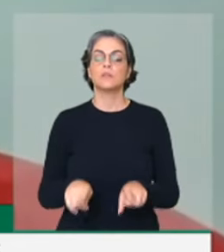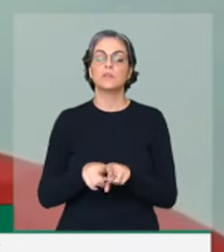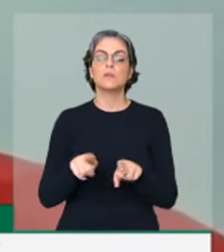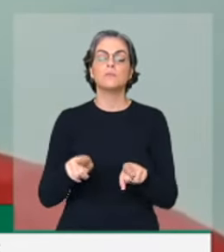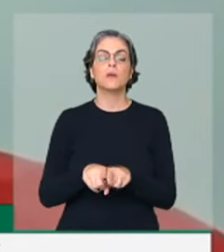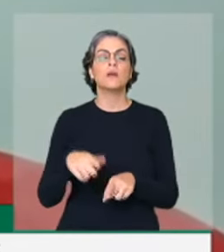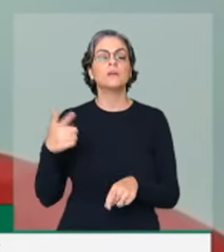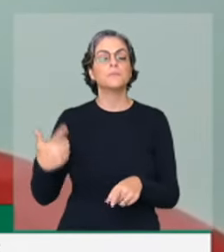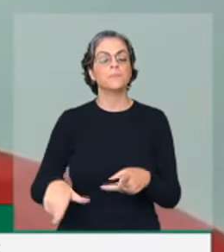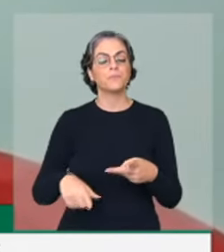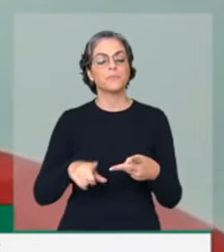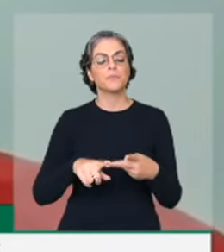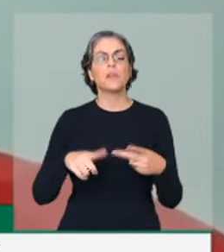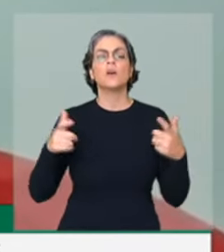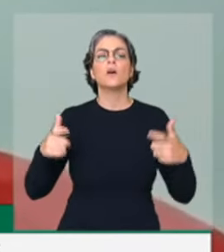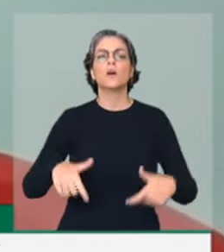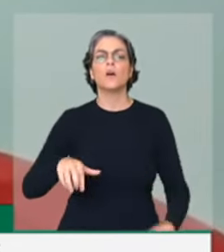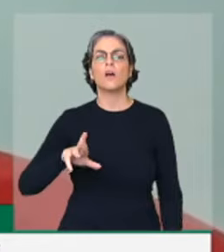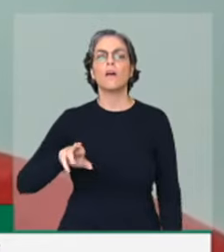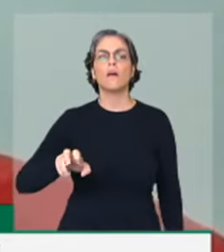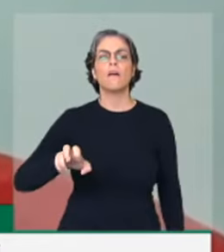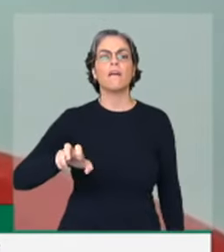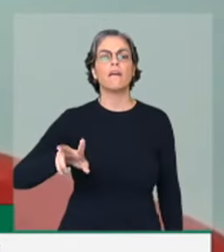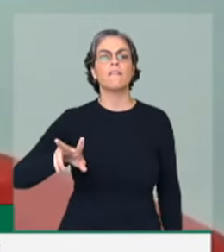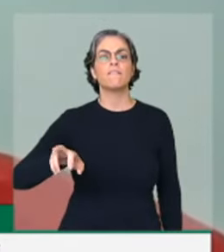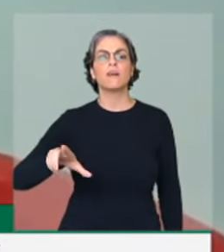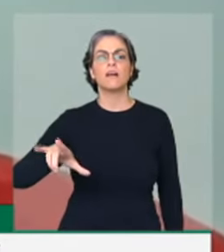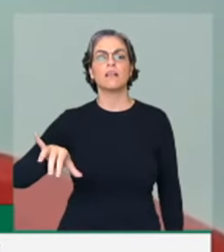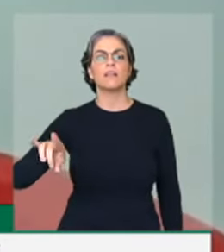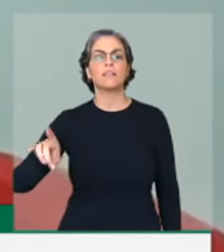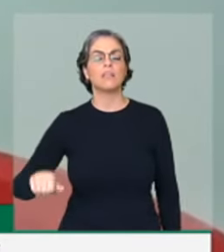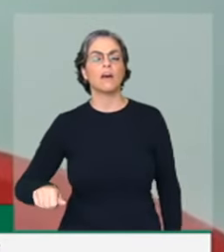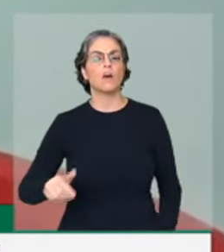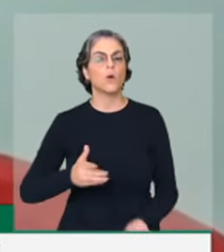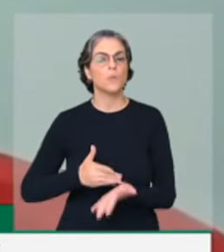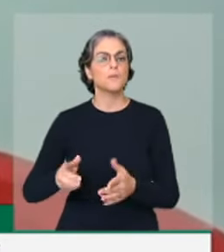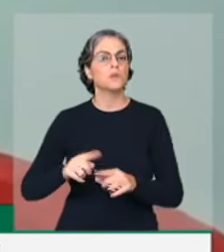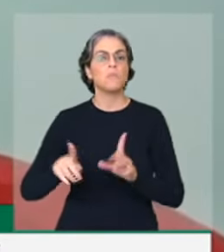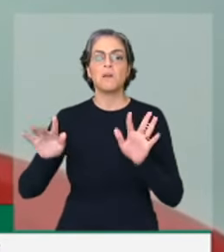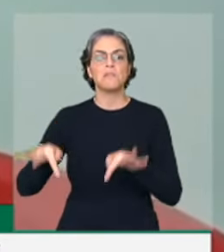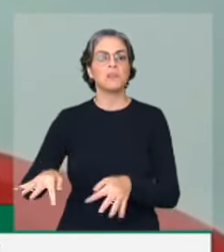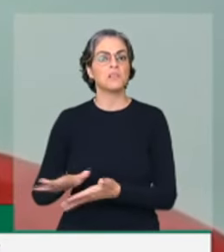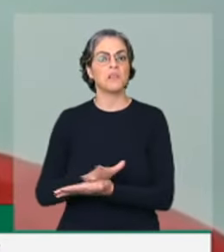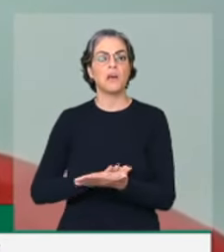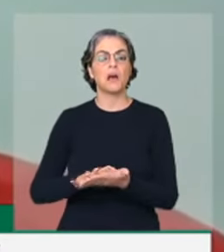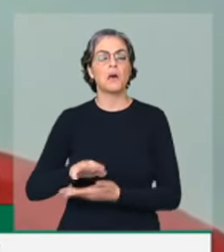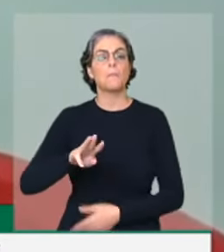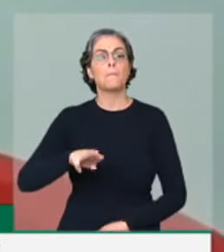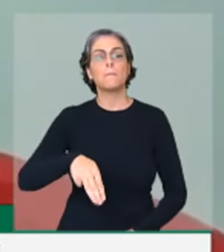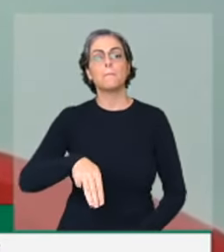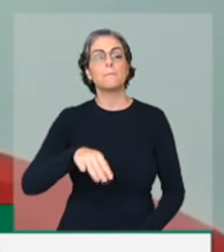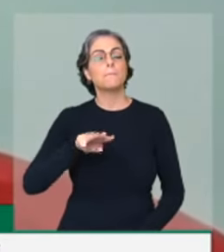FOI CONCLUÍDO.... TEMOS MILHARES DE MÉDICOS BRASILEIROS... FORMADOS NO EXTERIOR. QUE FORAM ILUDIDOS MAIS UMA VEZ POR ESSE GOVERNO.... FIZERAM A PRIMEIRA